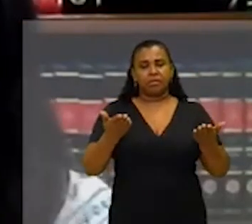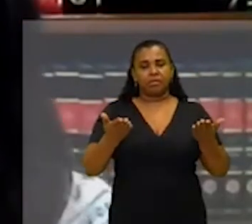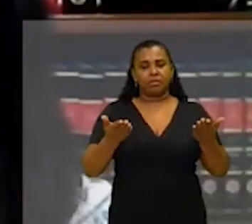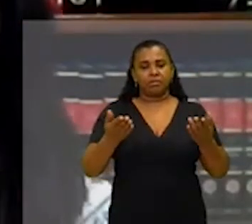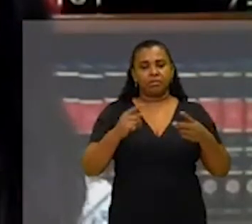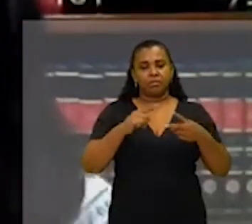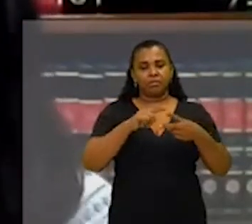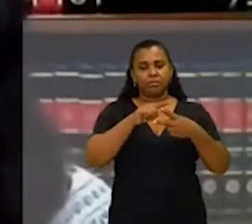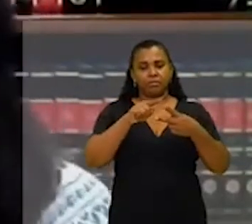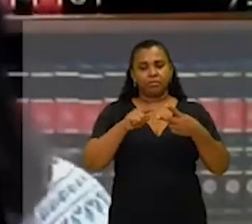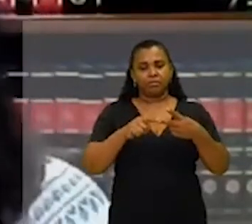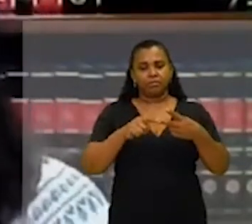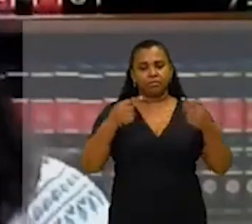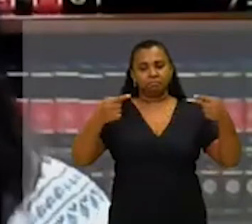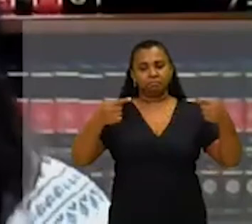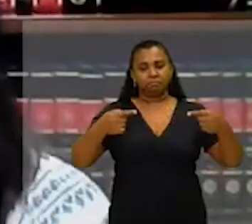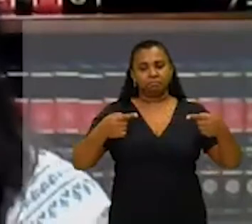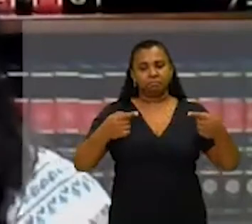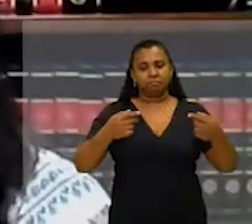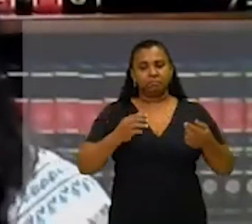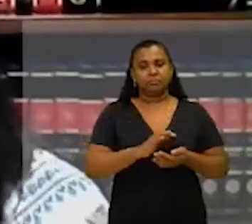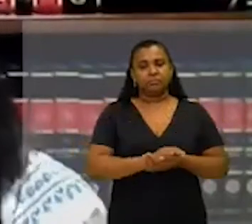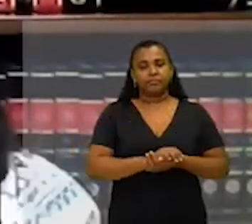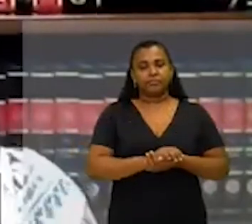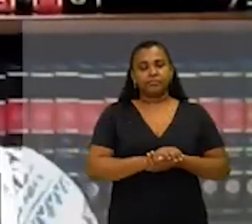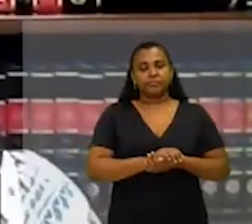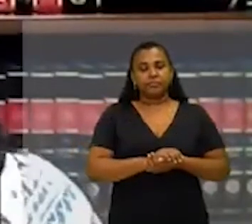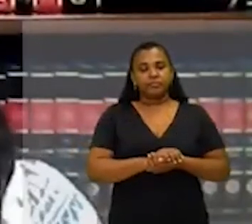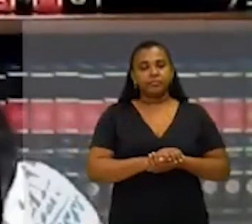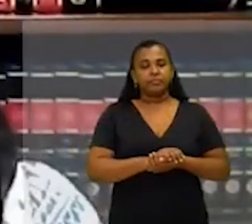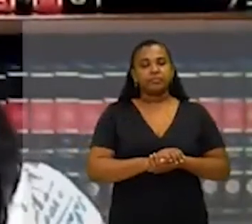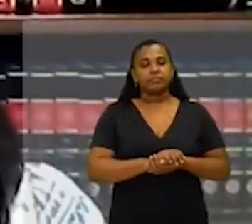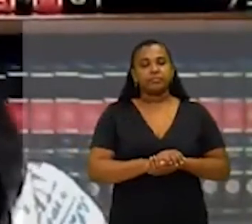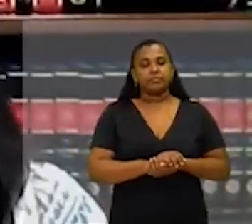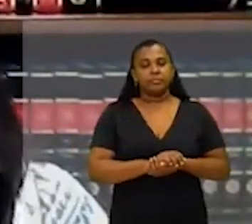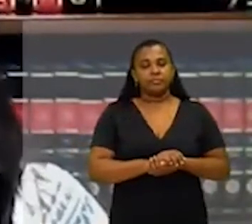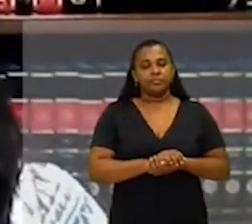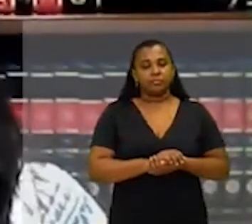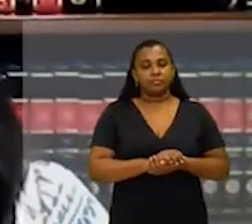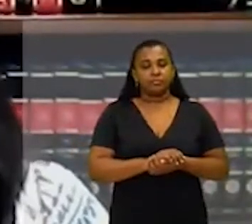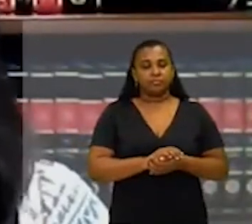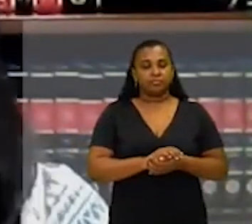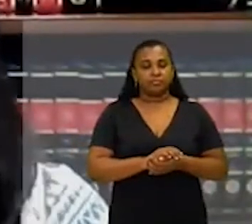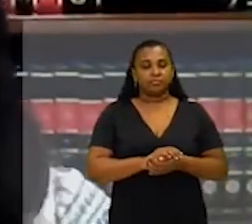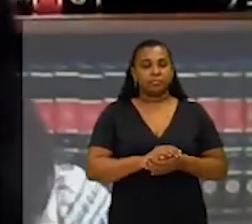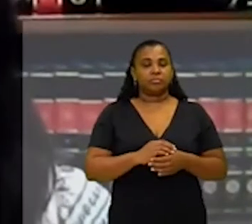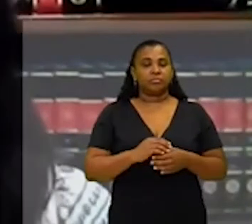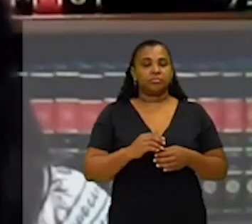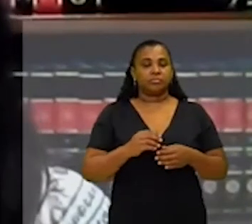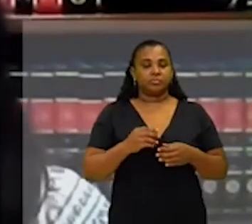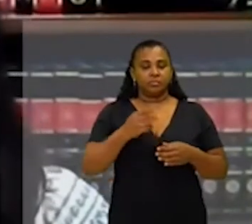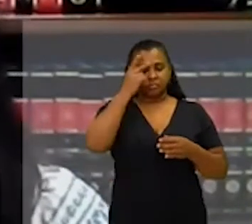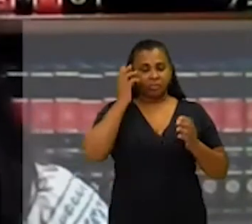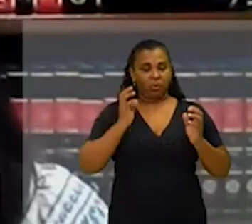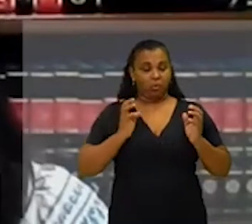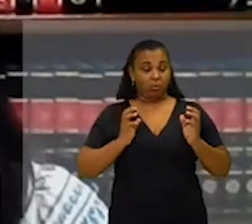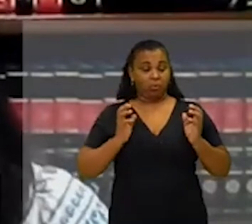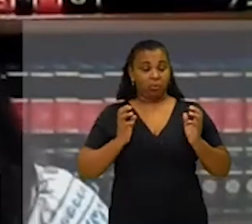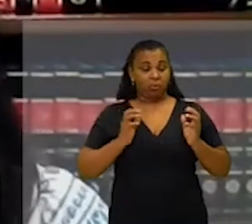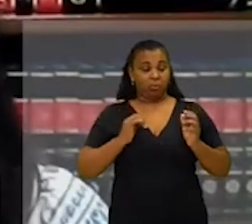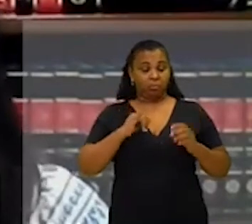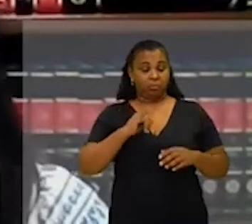ao mesmo tempo tirar muda de poder econômico coloca um chiclete alta intensidade do Poder do